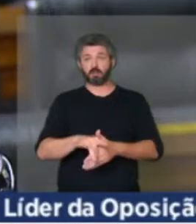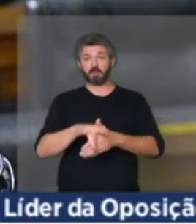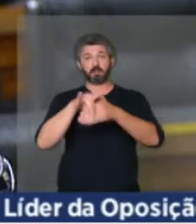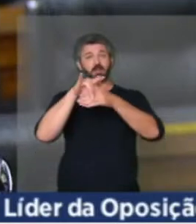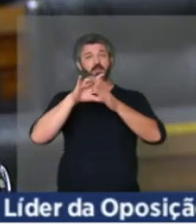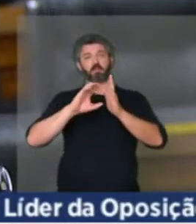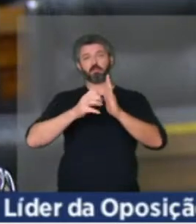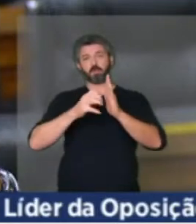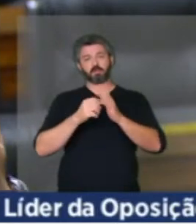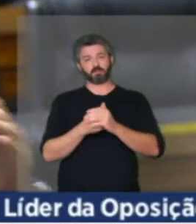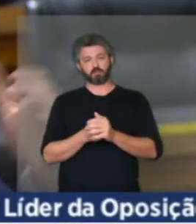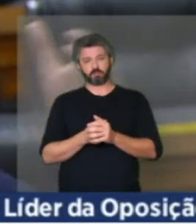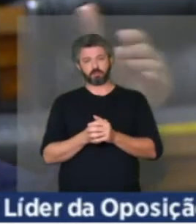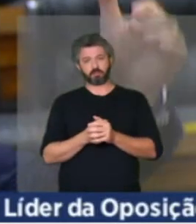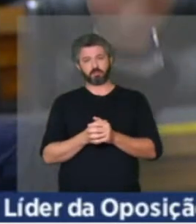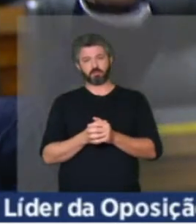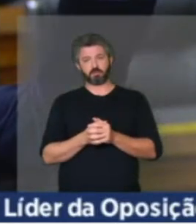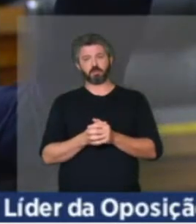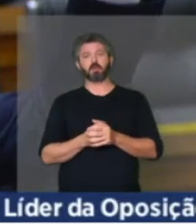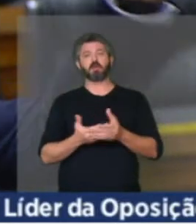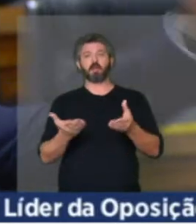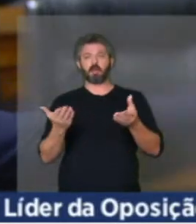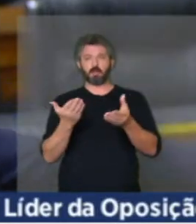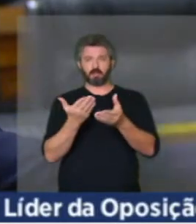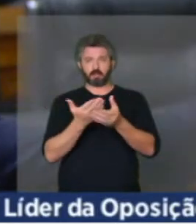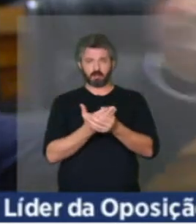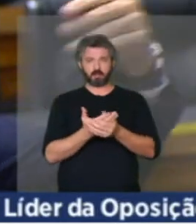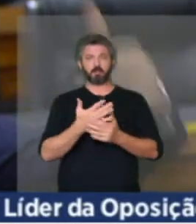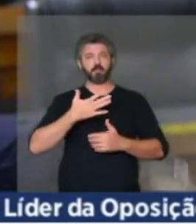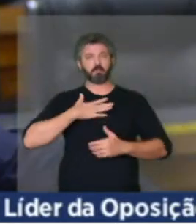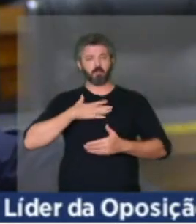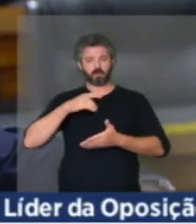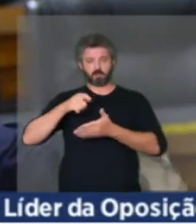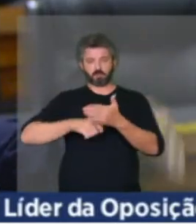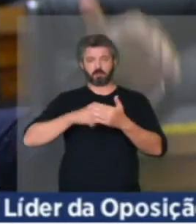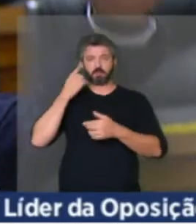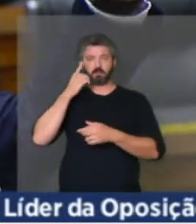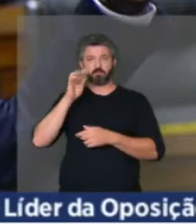REQUERIMENTO ASSINADO POR MIM, PELO DEPUTADO FREIXO E PELOS LÍDERES DE CADA UMA DAS BANCADAS DE OPOSIÇÃO NÓS